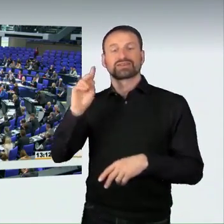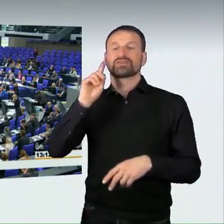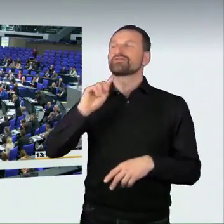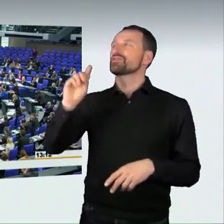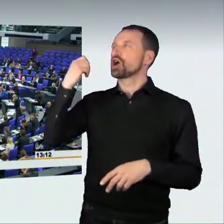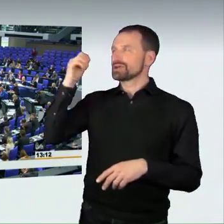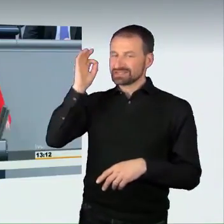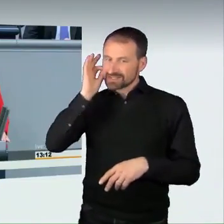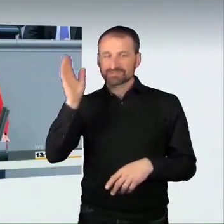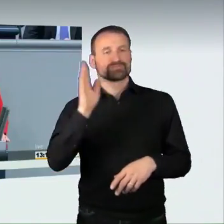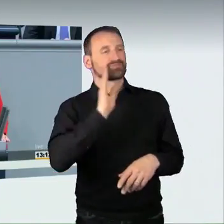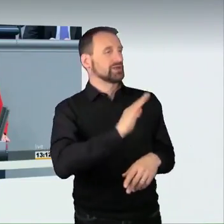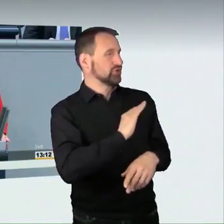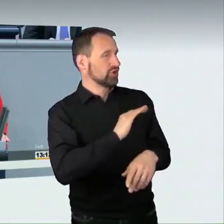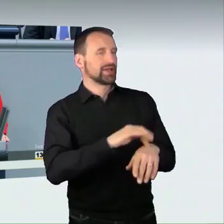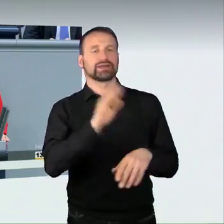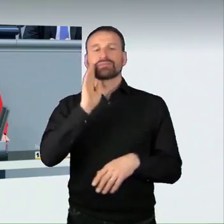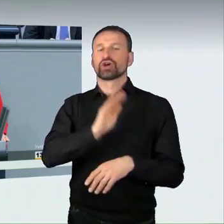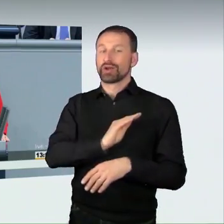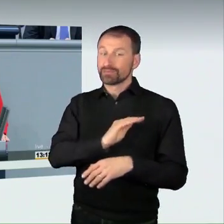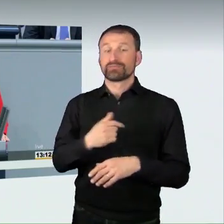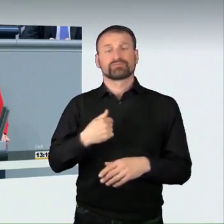und Mieter mir besonders wichtig sind. Wir von der SPD nehmen die Sorgen